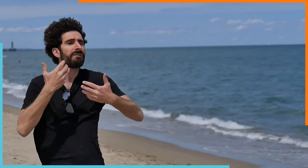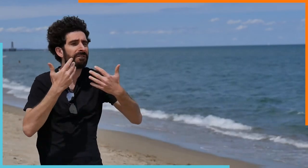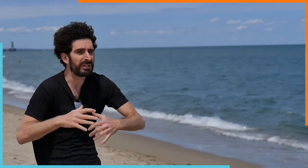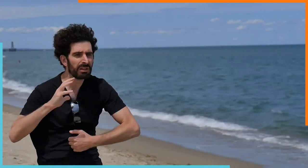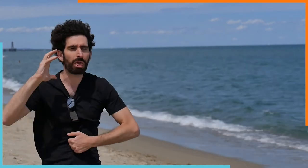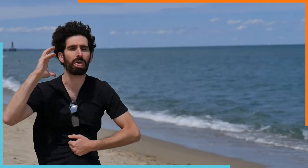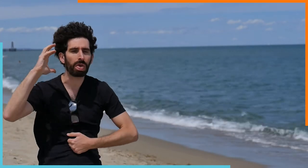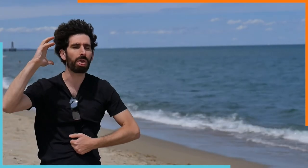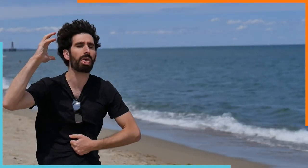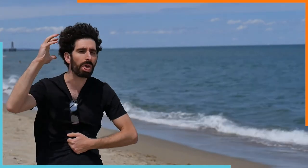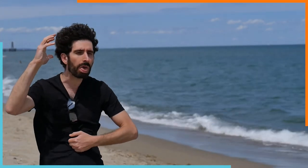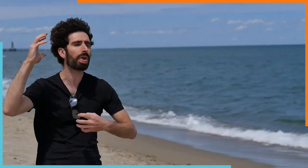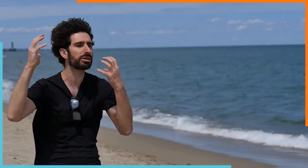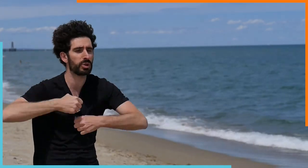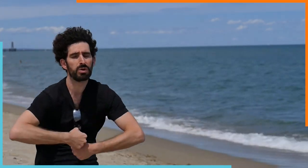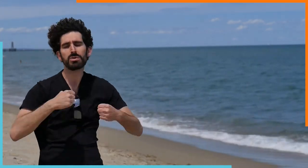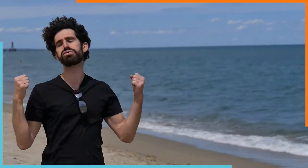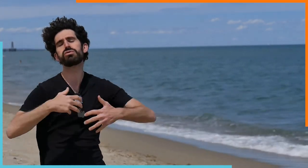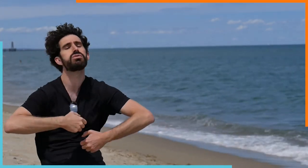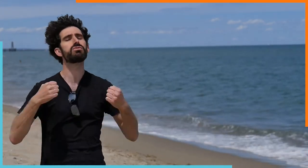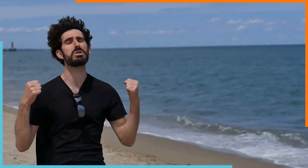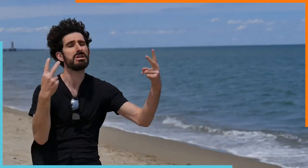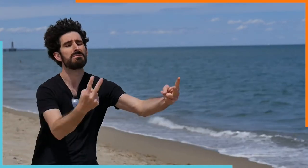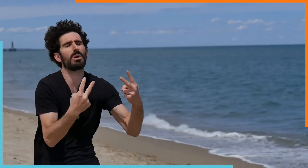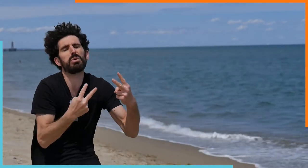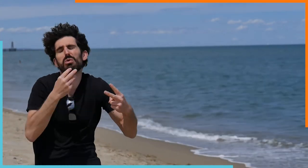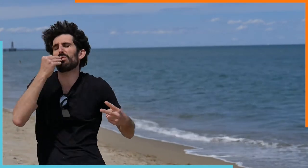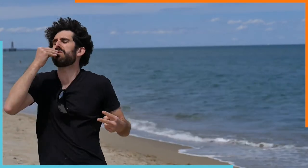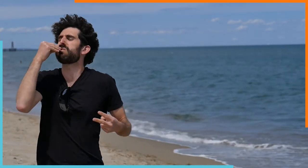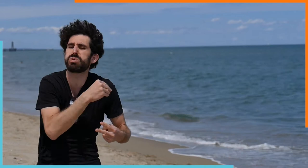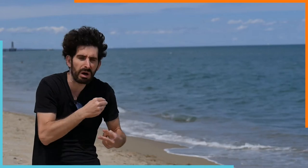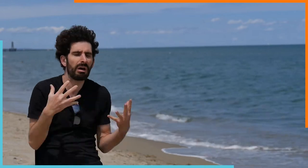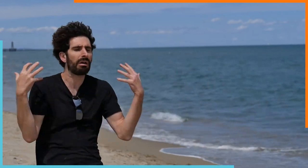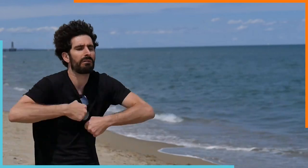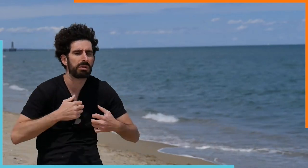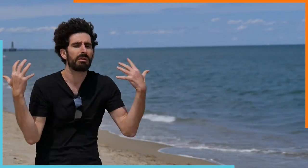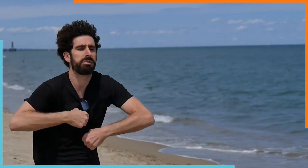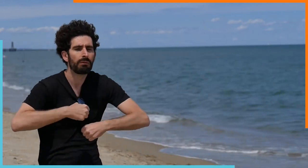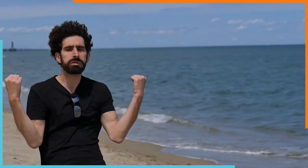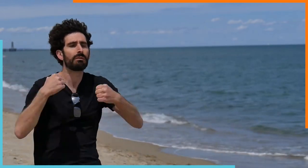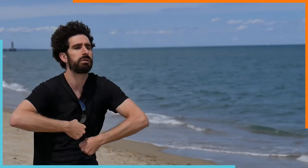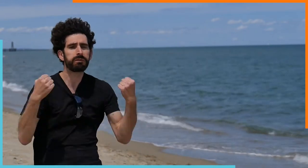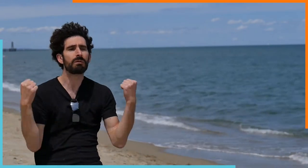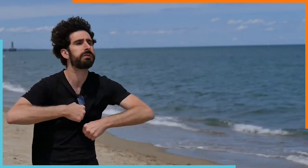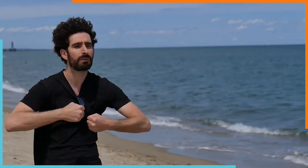et crèvent de chaud sous le soleil. Alors, ils se découvrent et le Mistral glacial revient. Ils se recouvrent à nouveau, se découvrent et ainsi de suite.